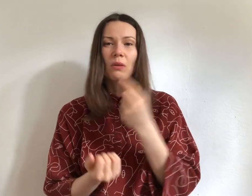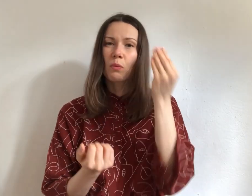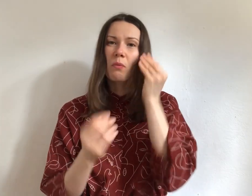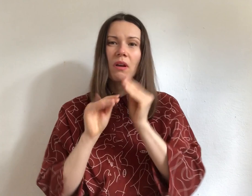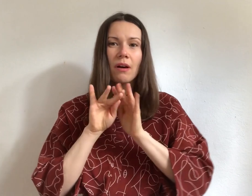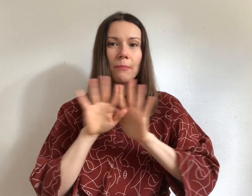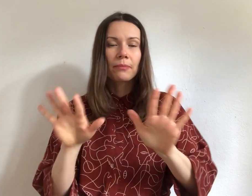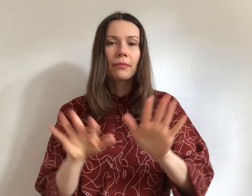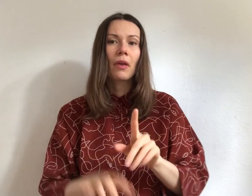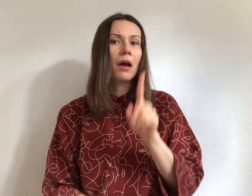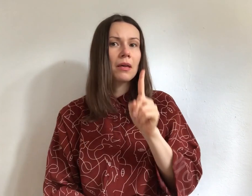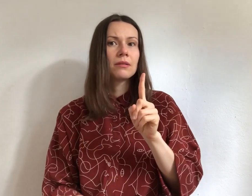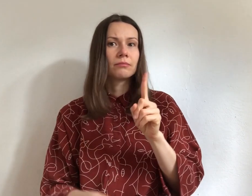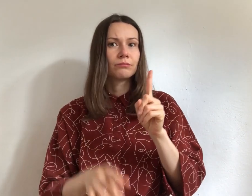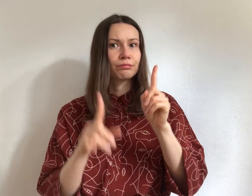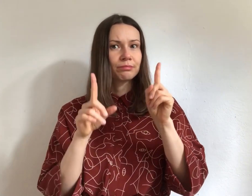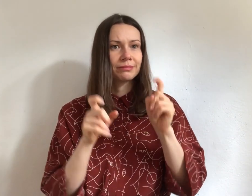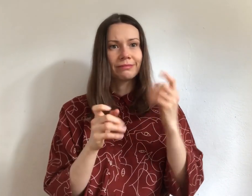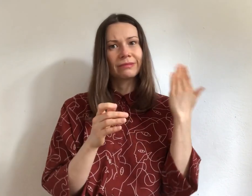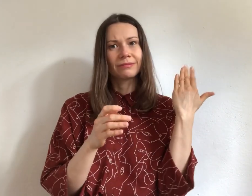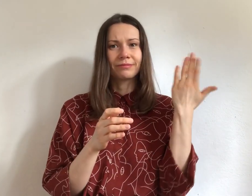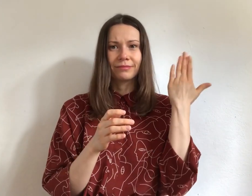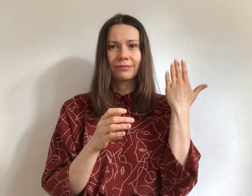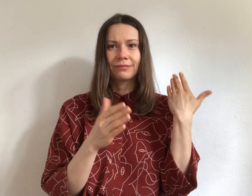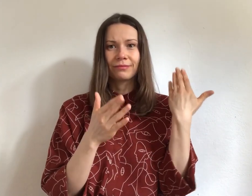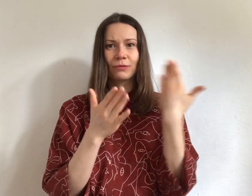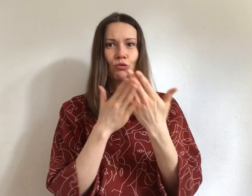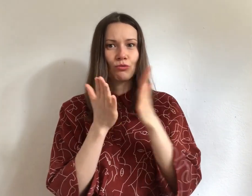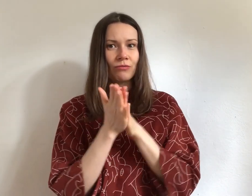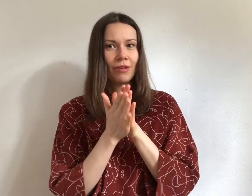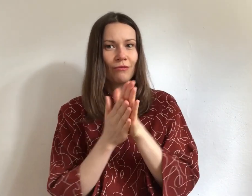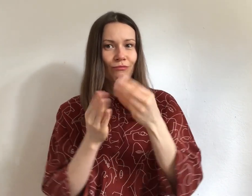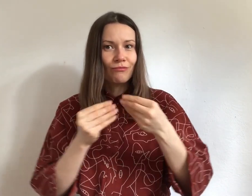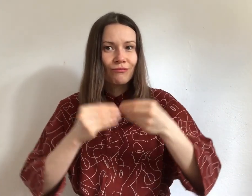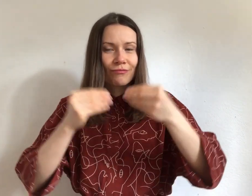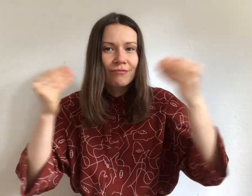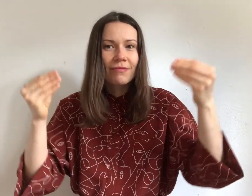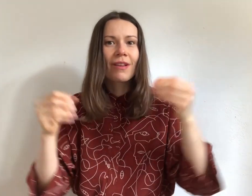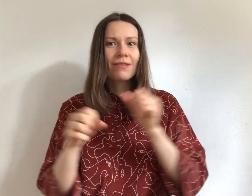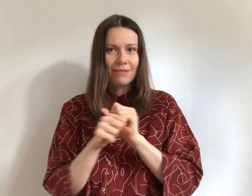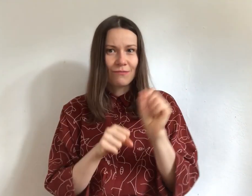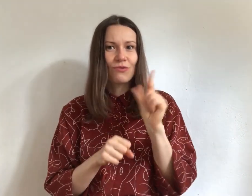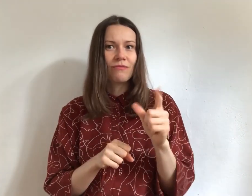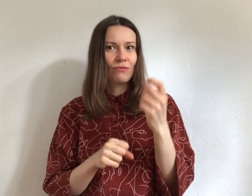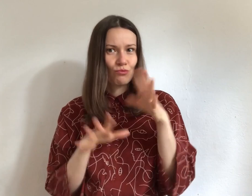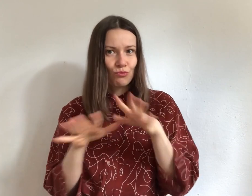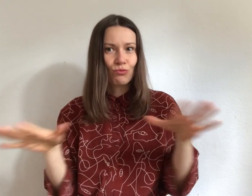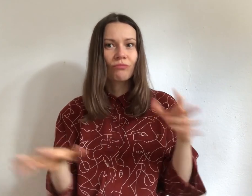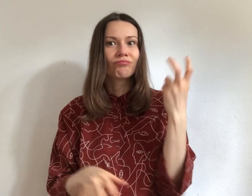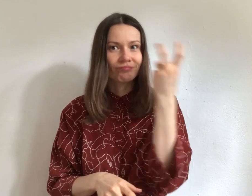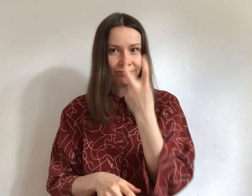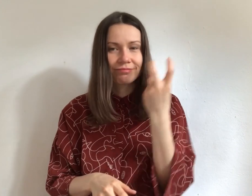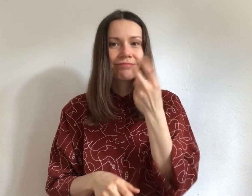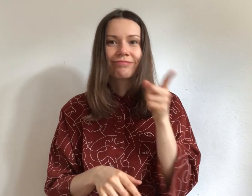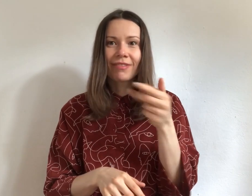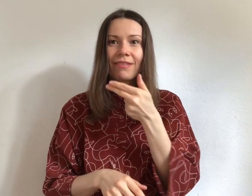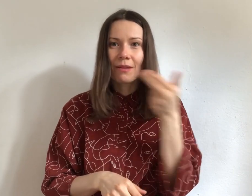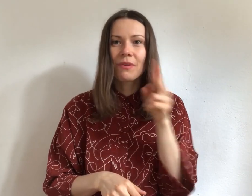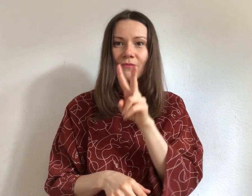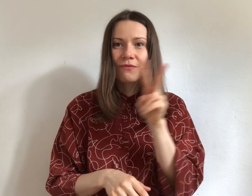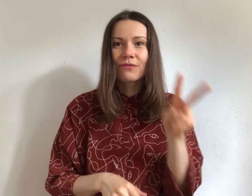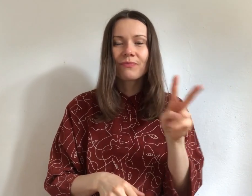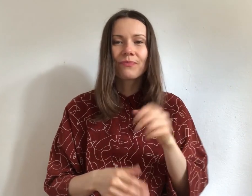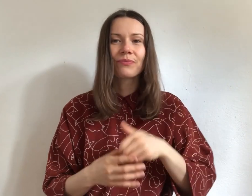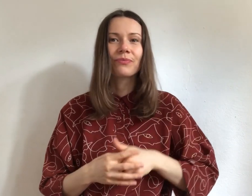zaczął się rozwinąć stopniowo, jest spore zainteresowanie.